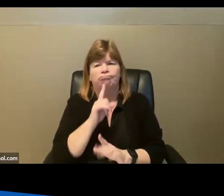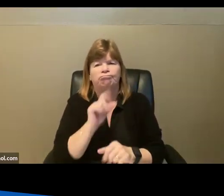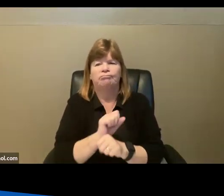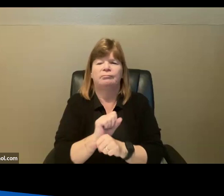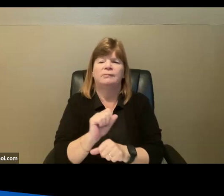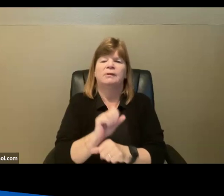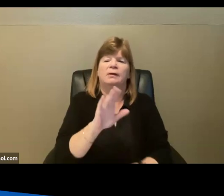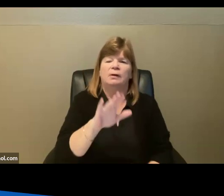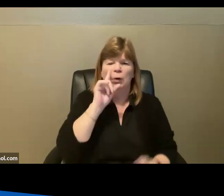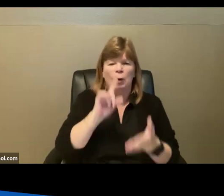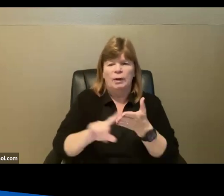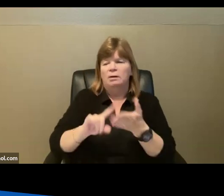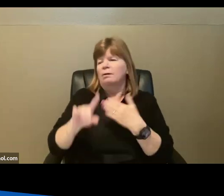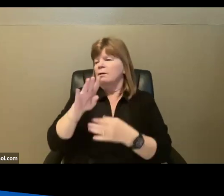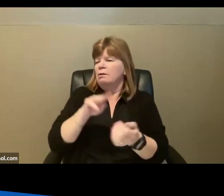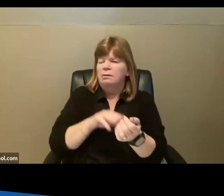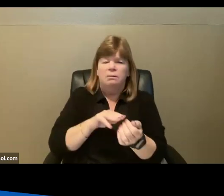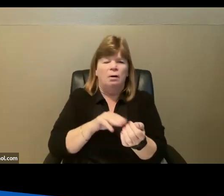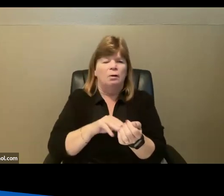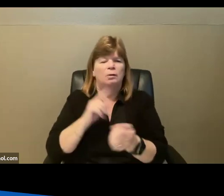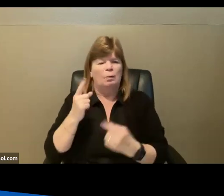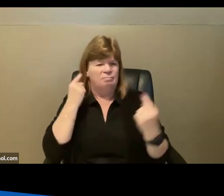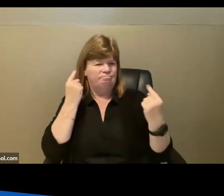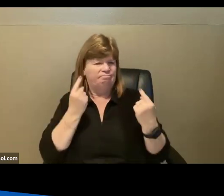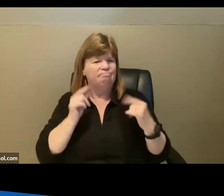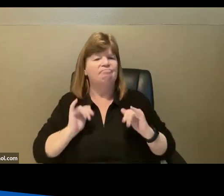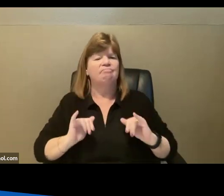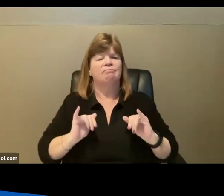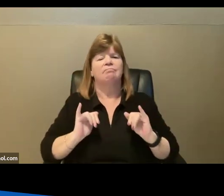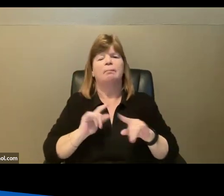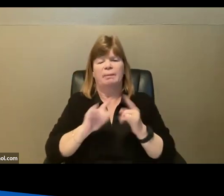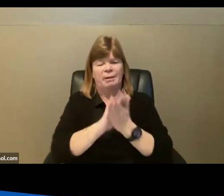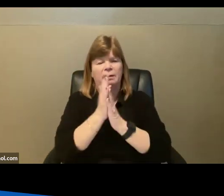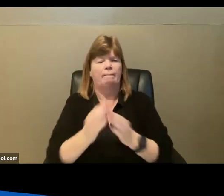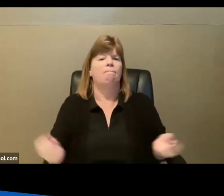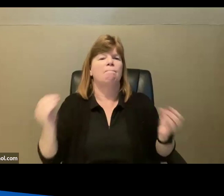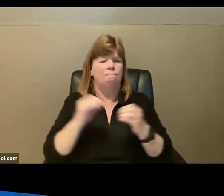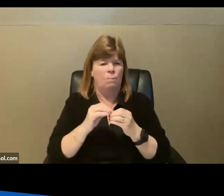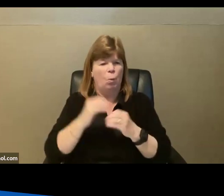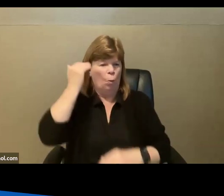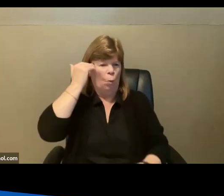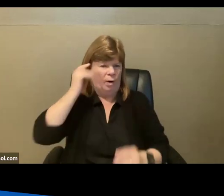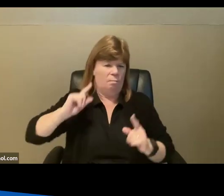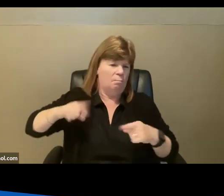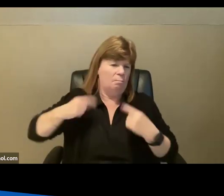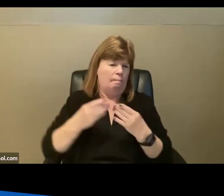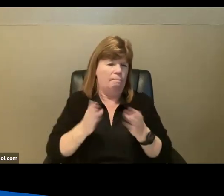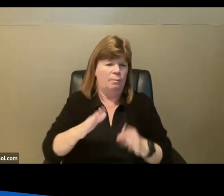Los investigadores y médicos siempre lo han considerado, pero se ha vuelto especialmente más conocido en el público sobre el sistema